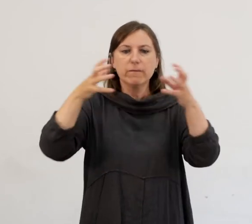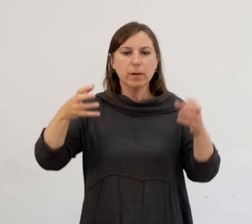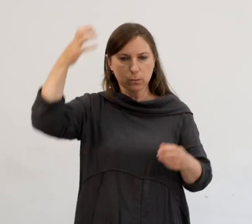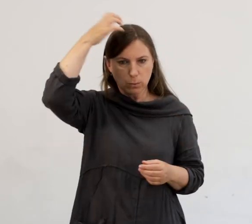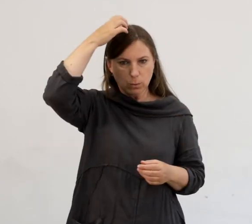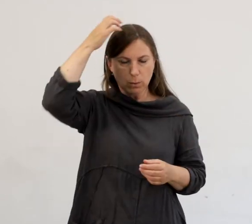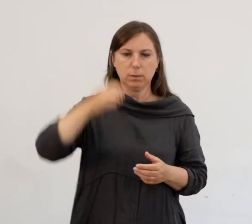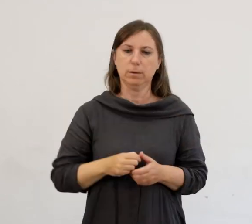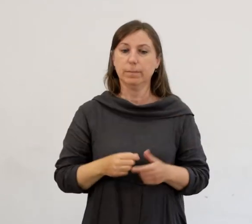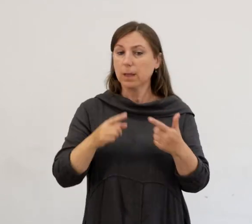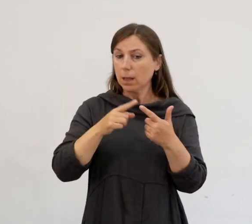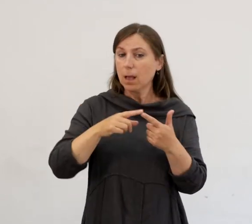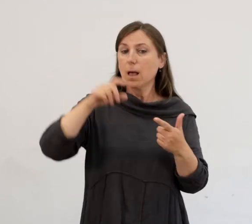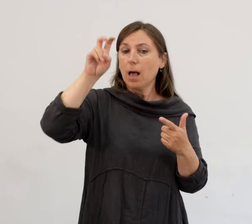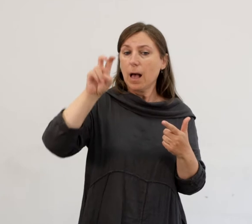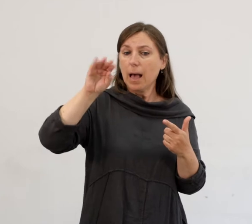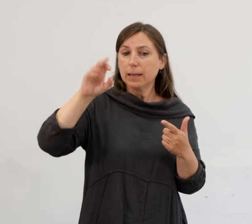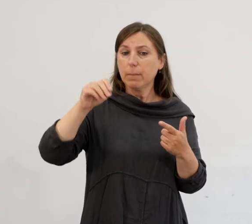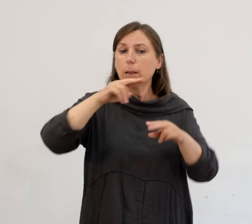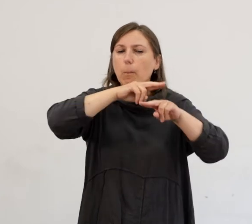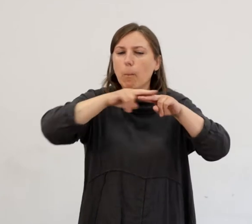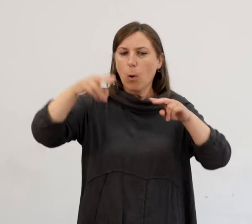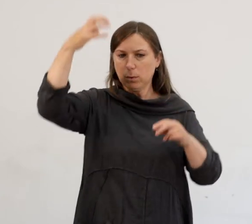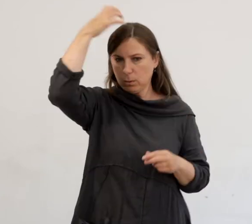koronny, hetman polny koronny, hetman wielki